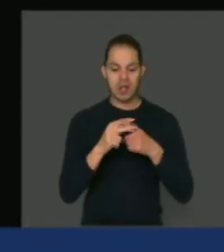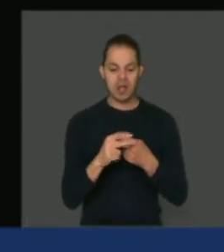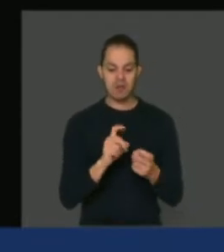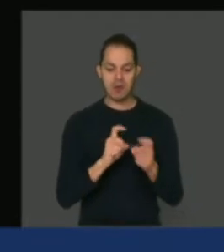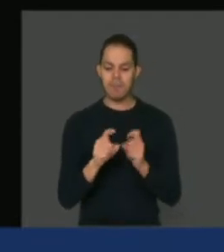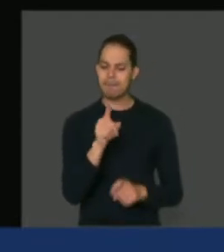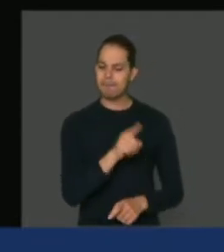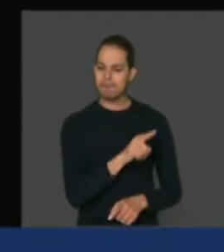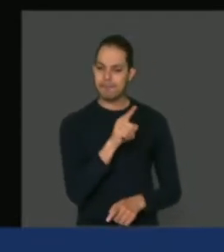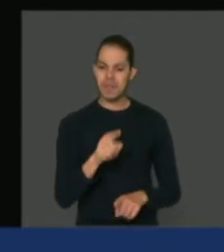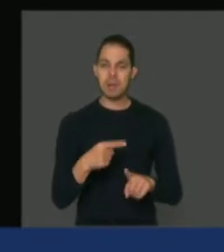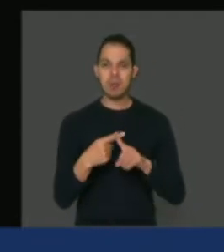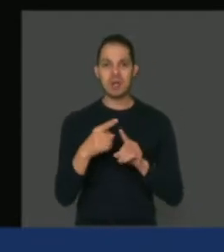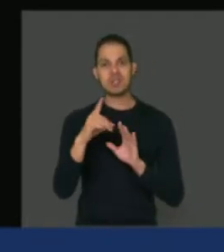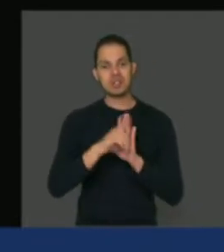DIREITOS DOS SERVIDORES MUNICIPAIS, ESTADUAIS E